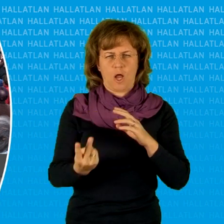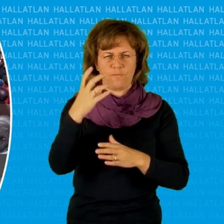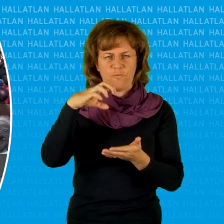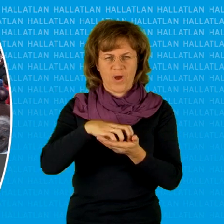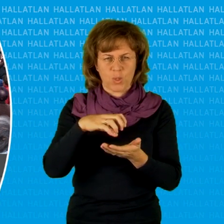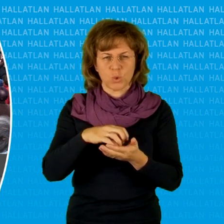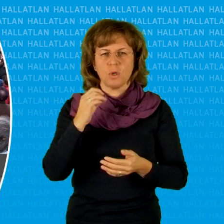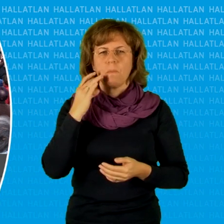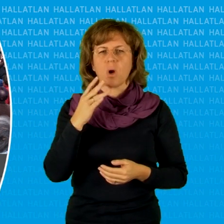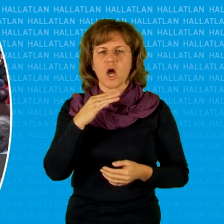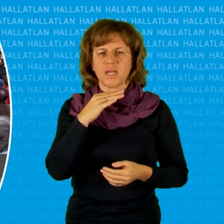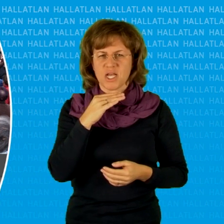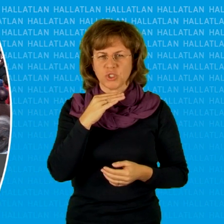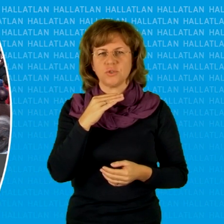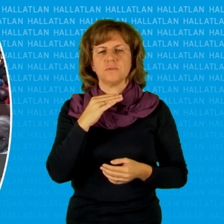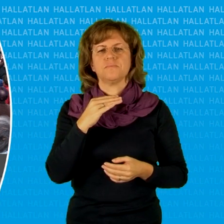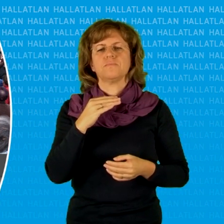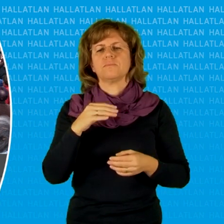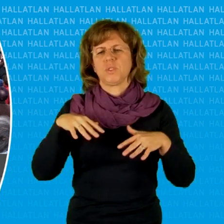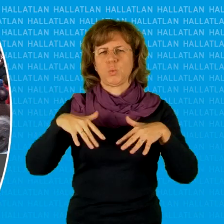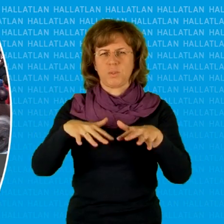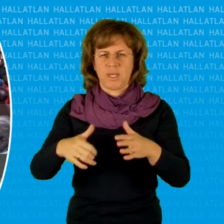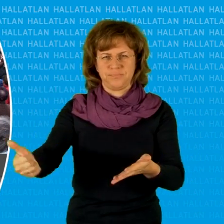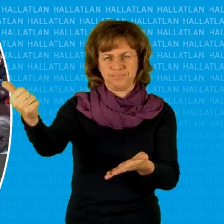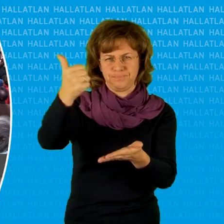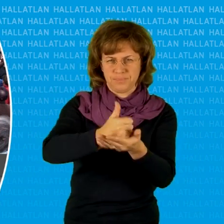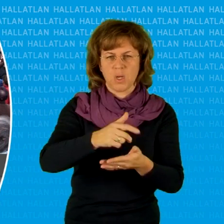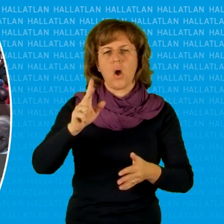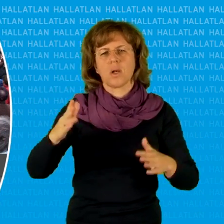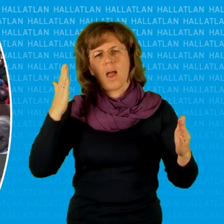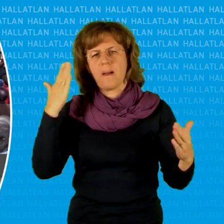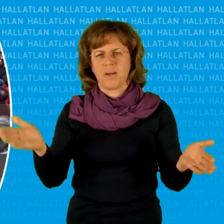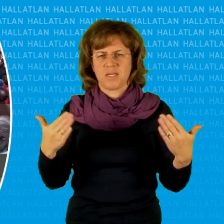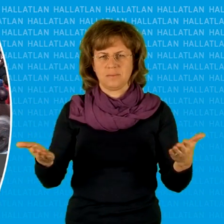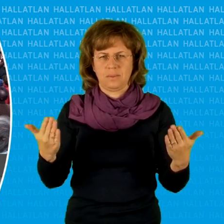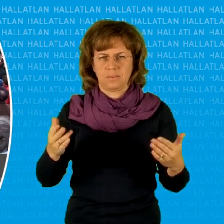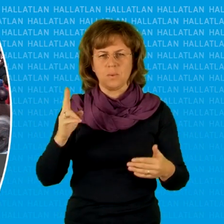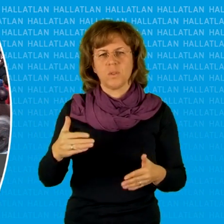A demonstráció szónokai arra emlékeztették Bukarestet,